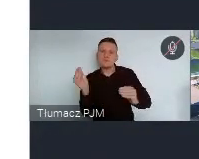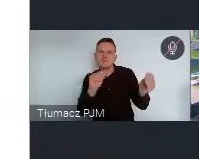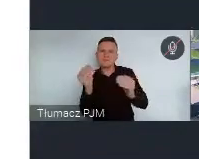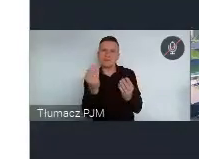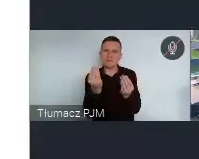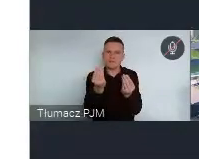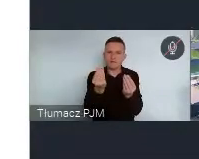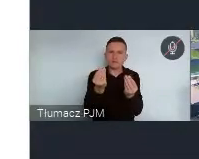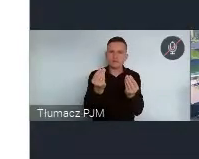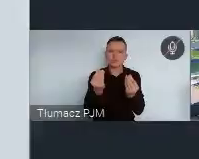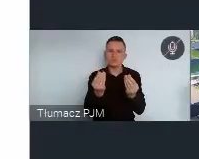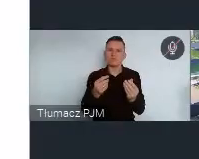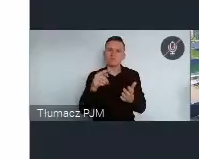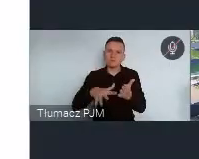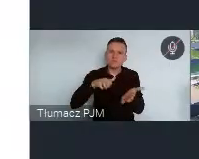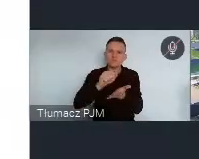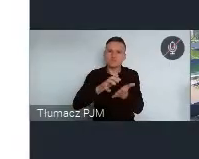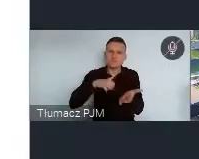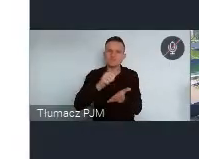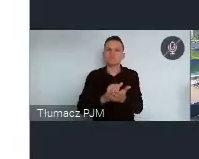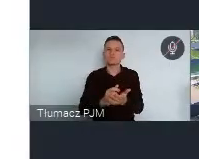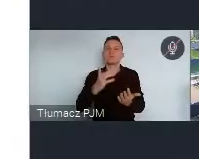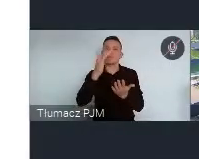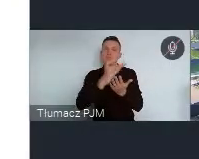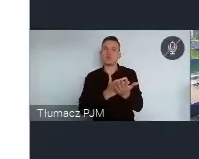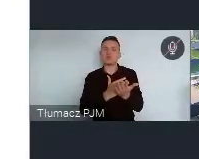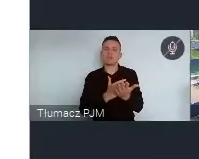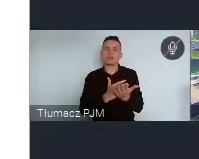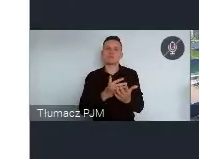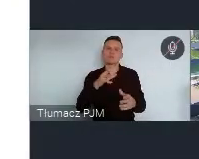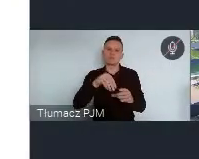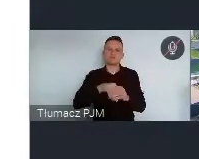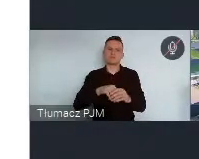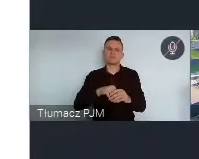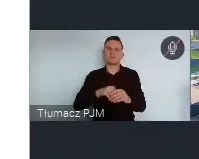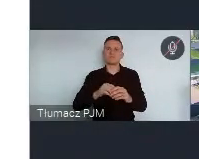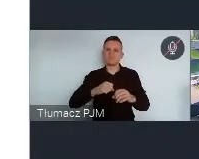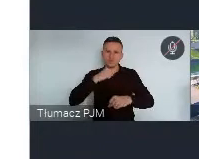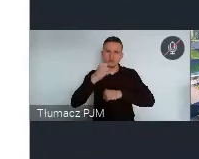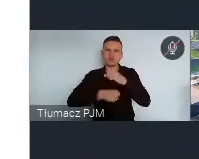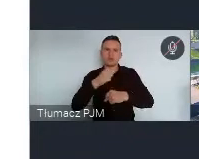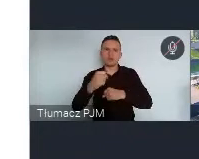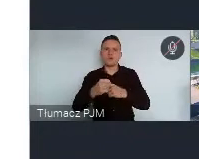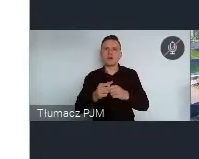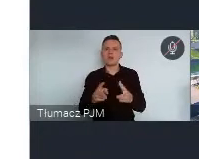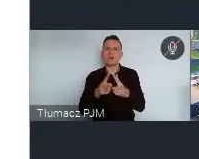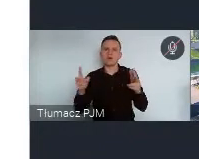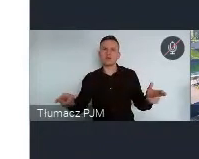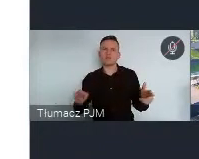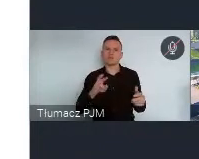czego efektem jest powstanie programu funkcjonalno-użytkowego dla odcinka między gminą Rydzyna w województwie wielkopolskim,